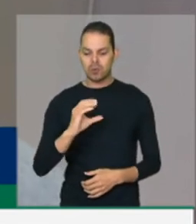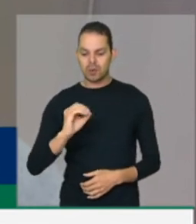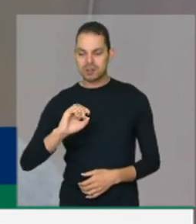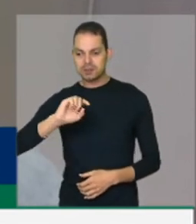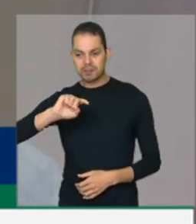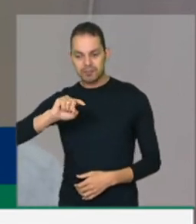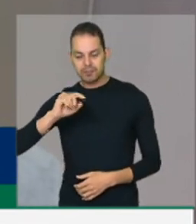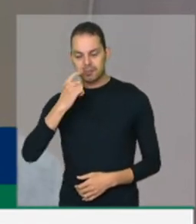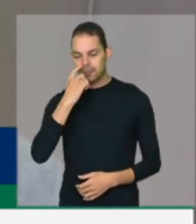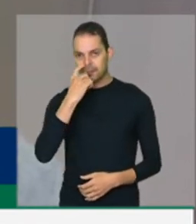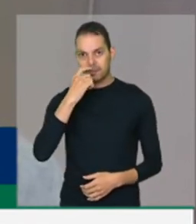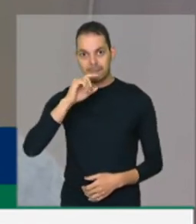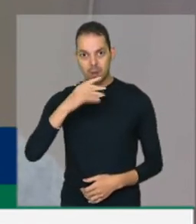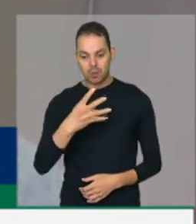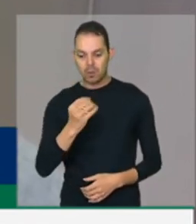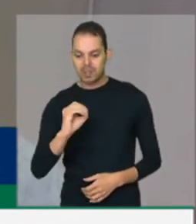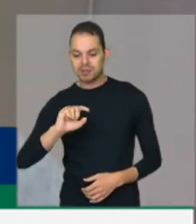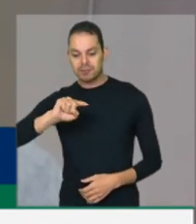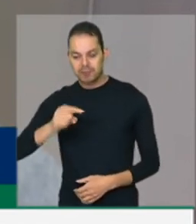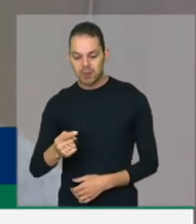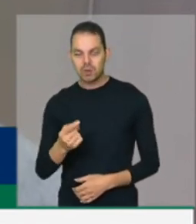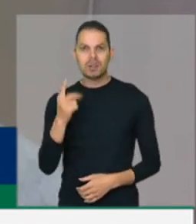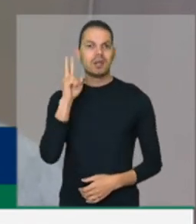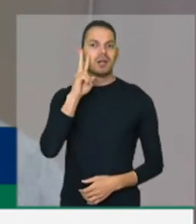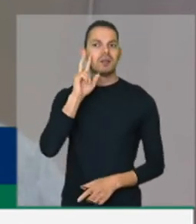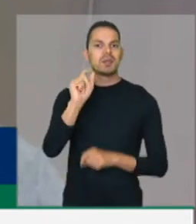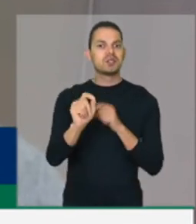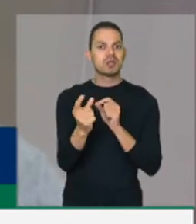LEMBRAR DO ORÇAMENTO QUE ELES ESTÃO ÁVIDOS A PEGAR PARTE DELES. INCLUSIVE AQUELA PARTE